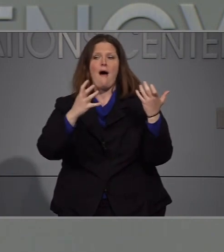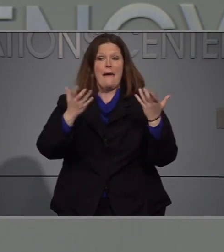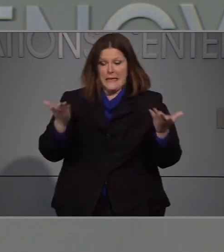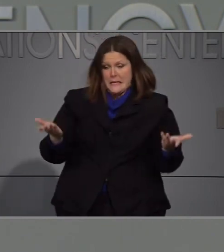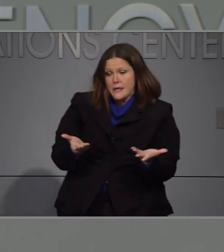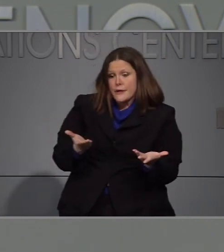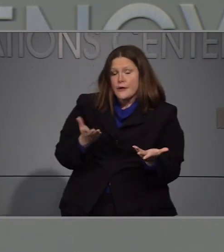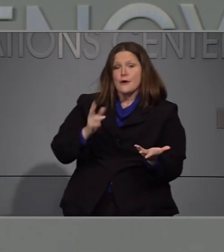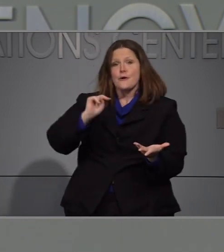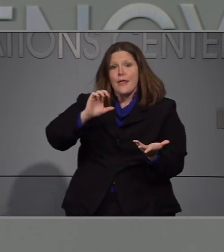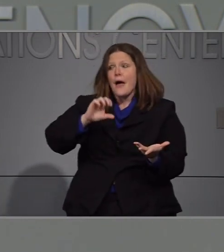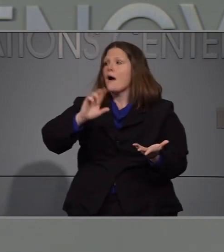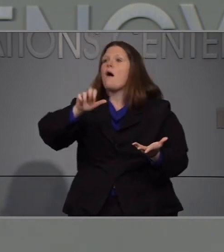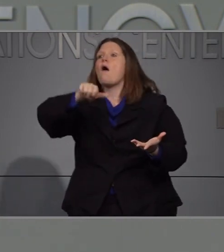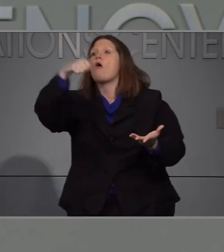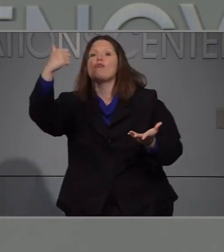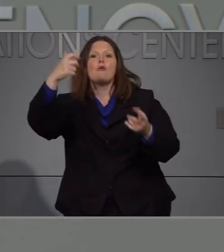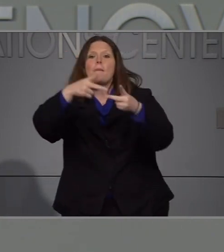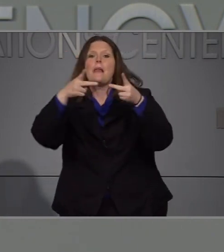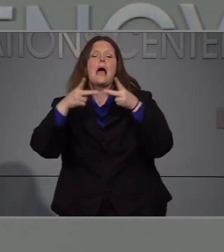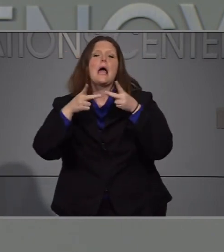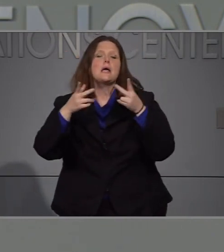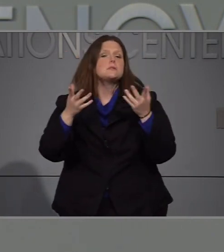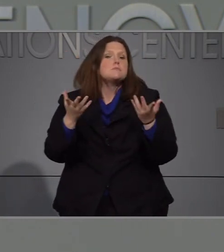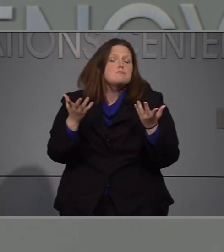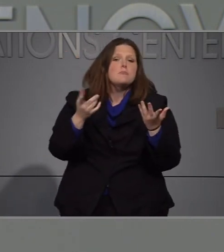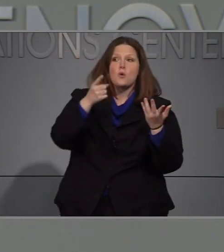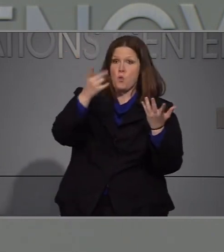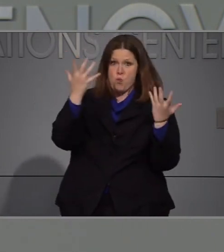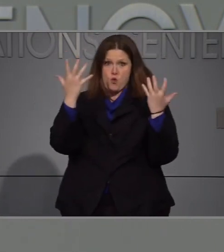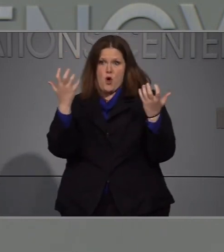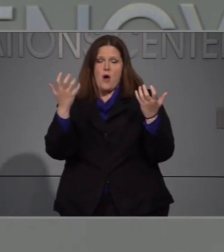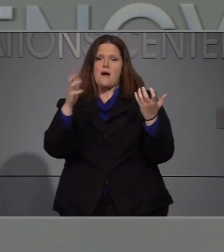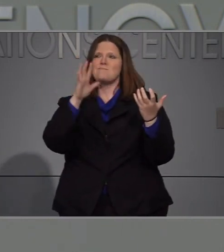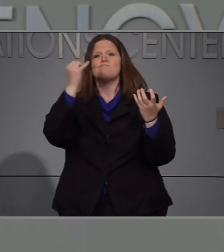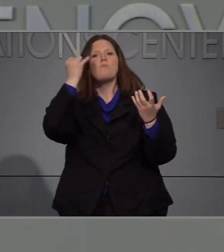el cuatro de julio aquí, en Carolina del Norte o si van a ir a áreas en donde hay más